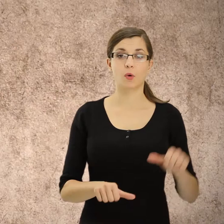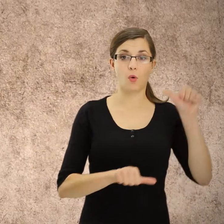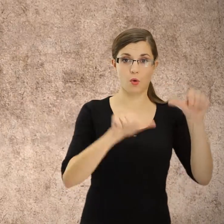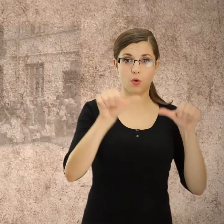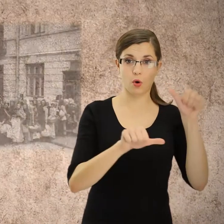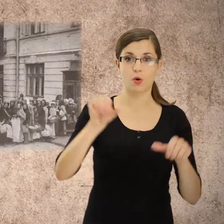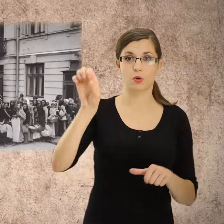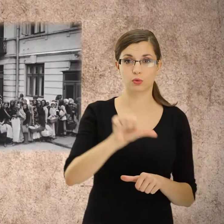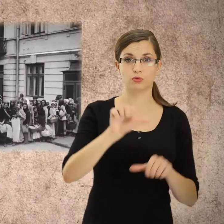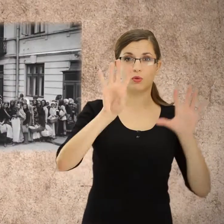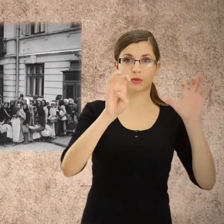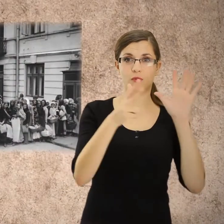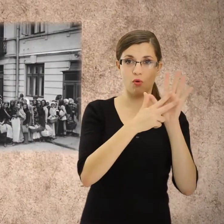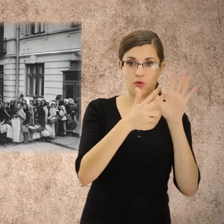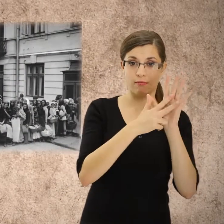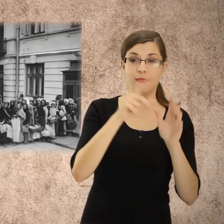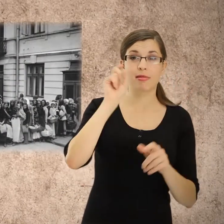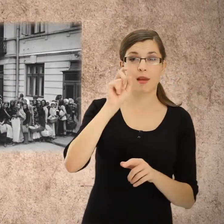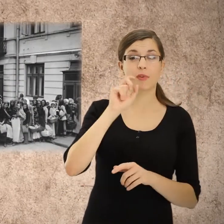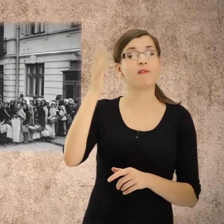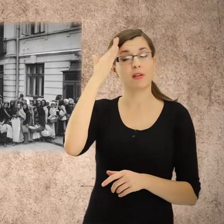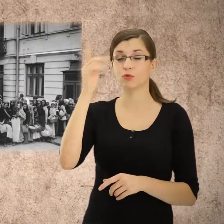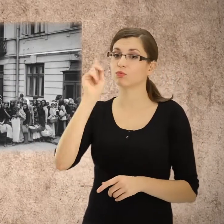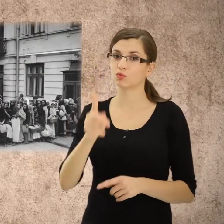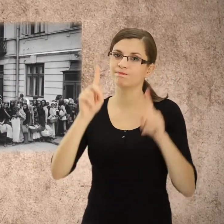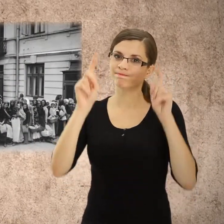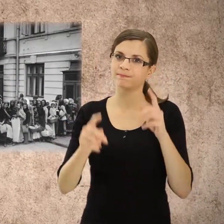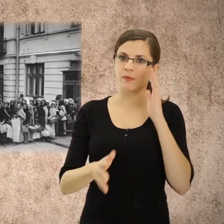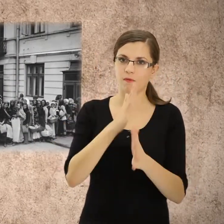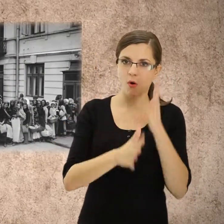W 1918 roku Niemcy wiedzieli, że muszą rozegrać wielką, decydującą bitwę.